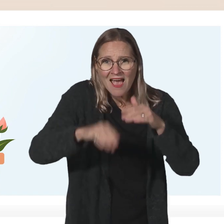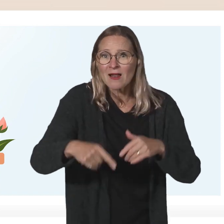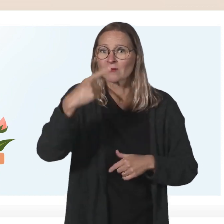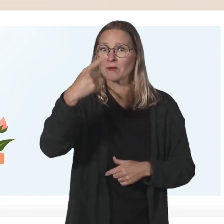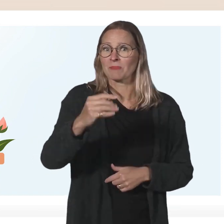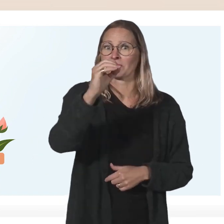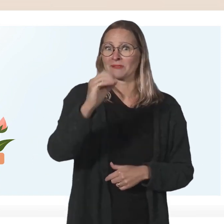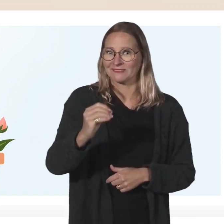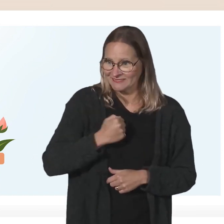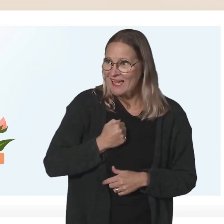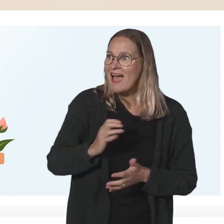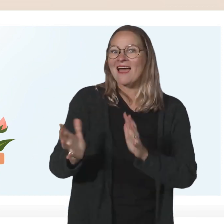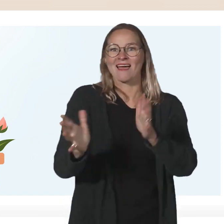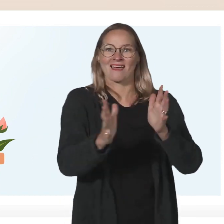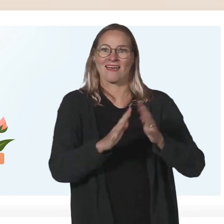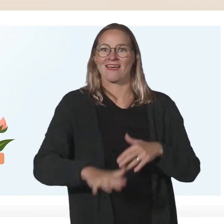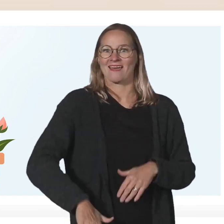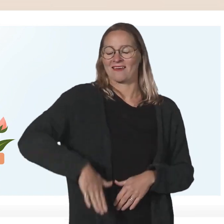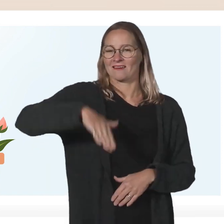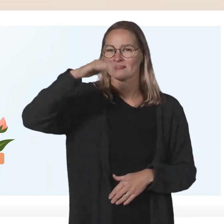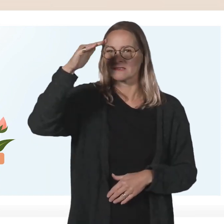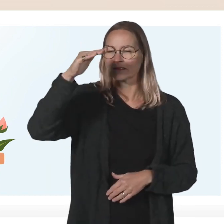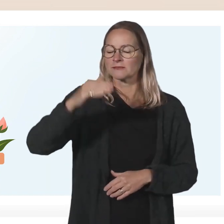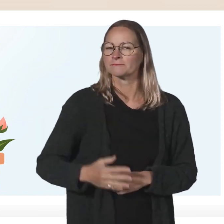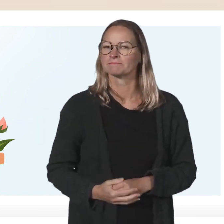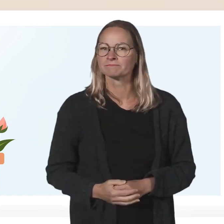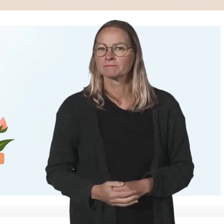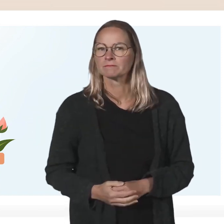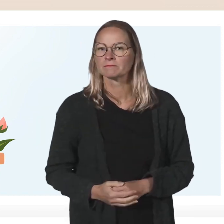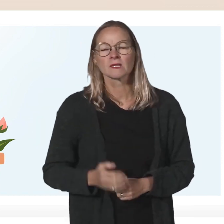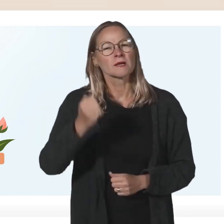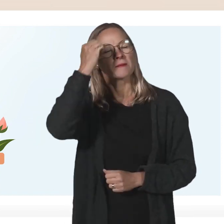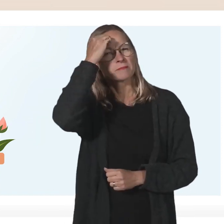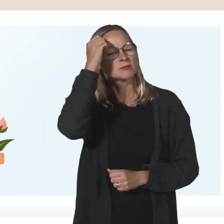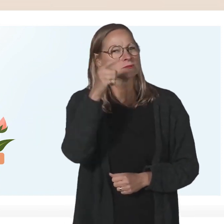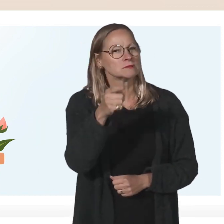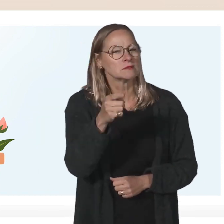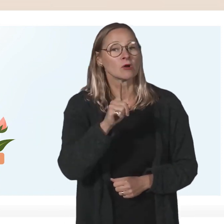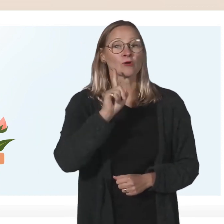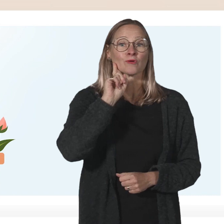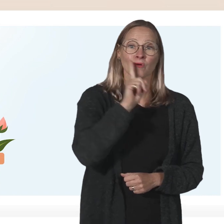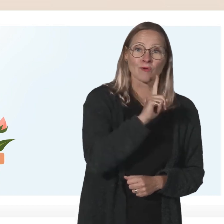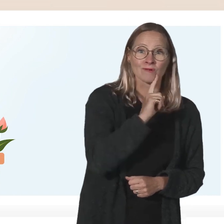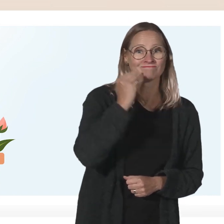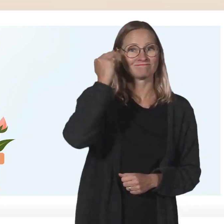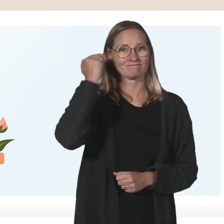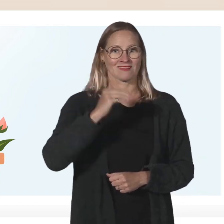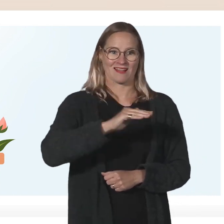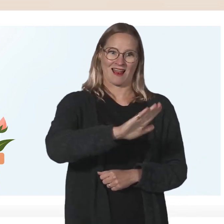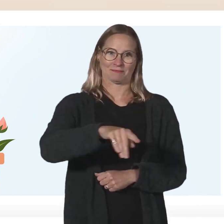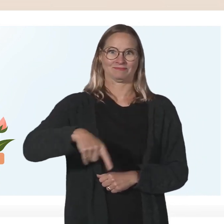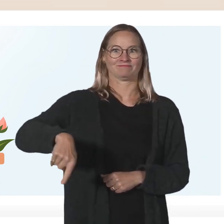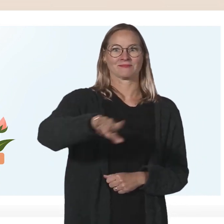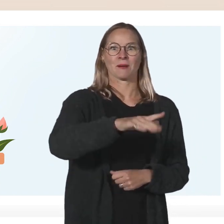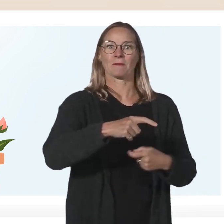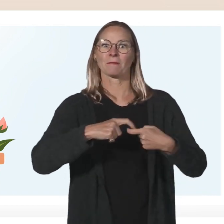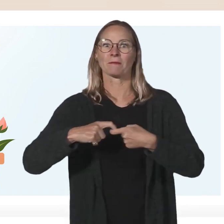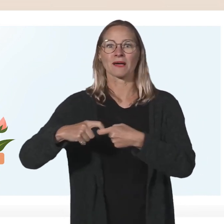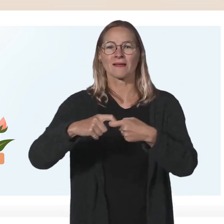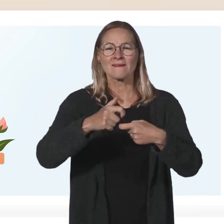jossa jo viitotaan. Muista kuurojen ja huonokuuloisten lasten perheistä -